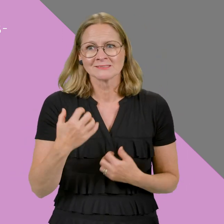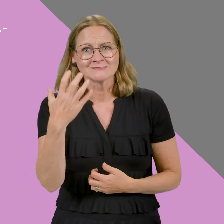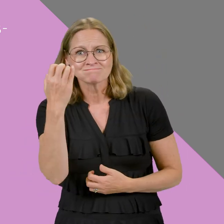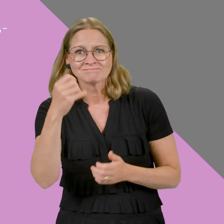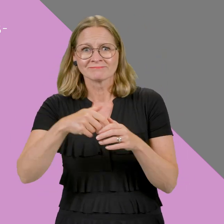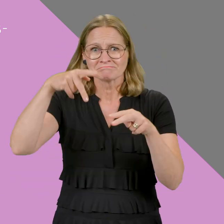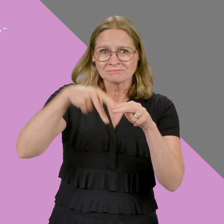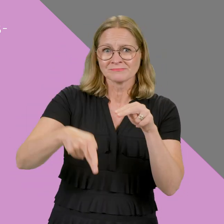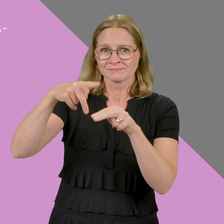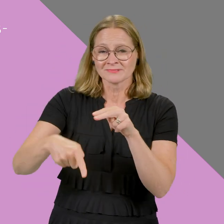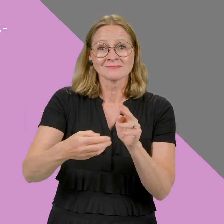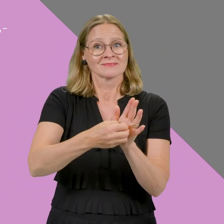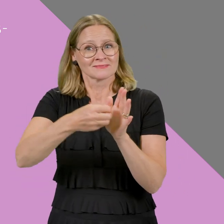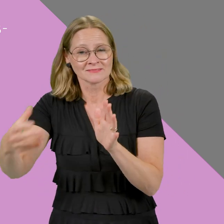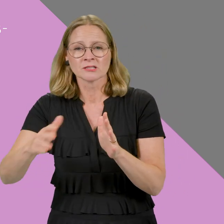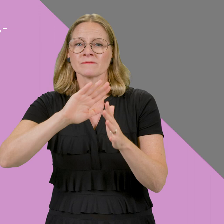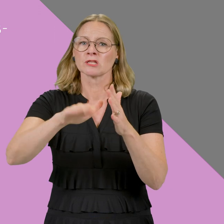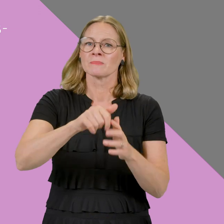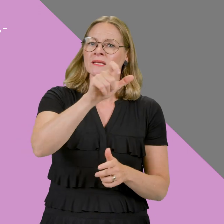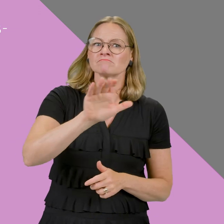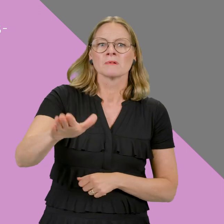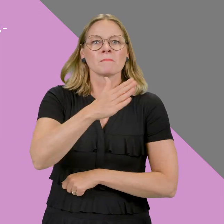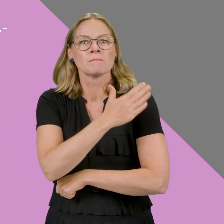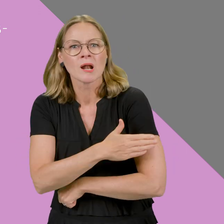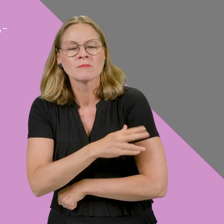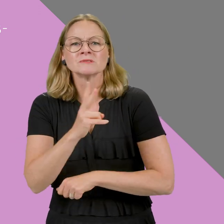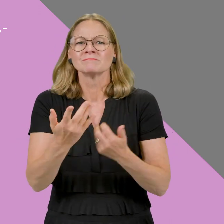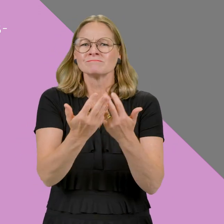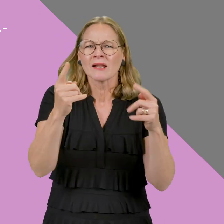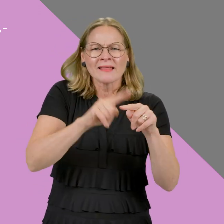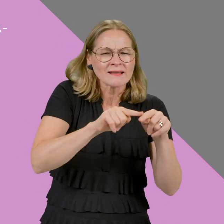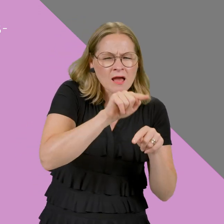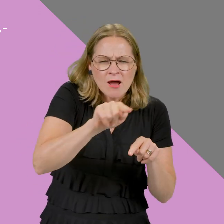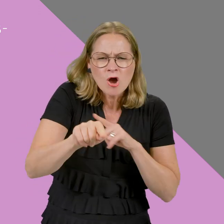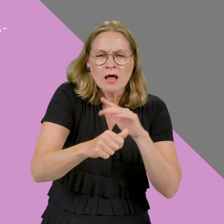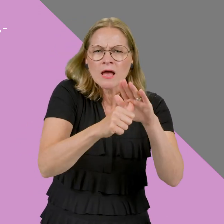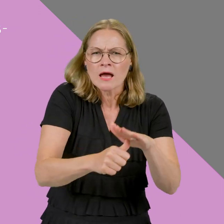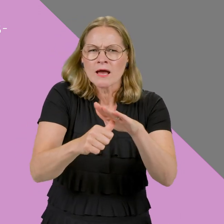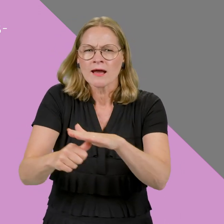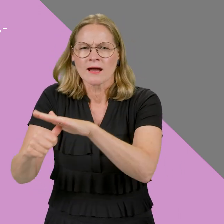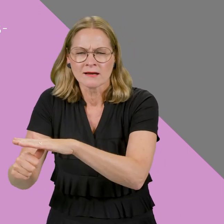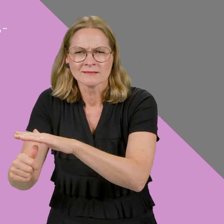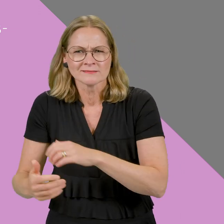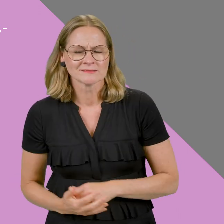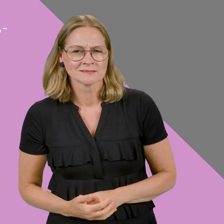mahdollisten leikkausten vaikutuksista viittomakielisten palveluihin - sekä moniperustaisesta syrjinnästä.